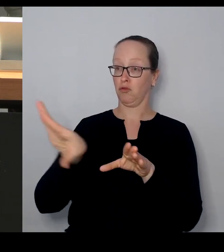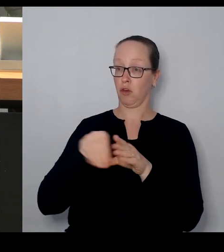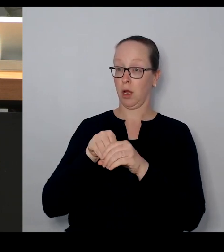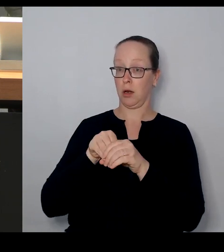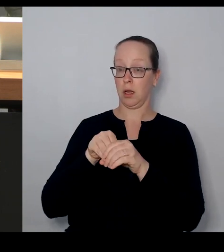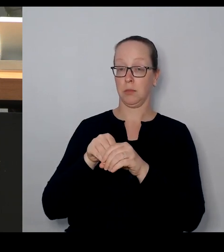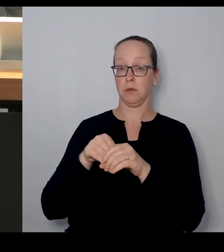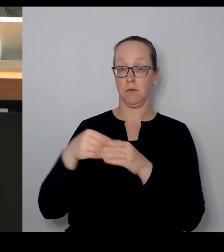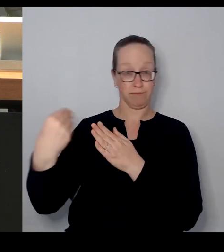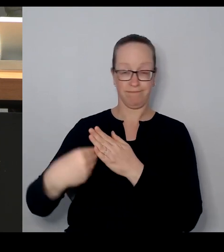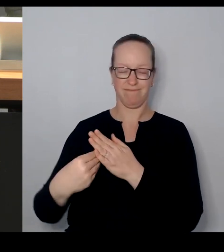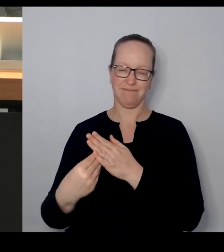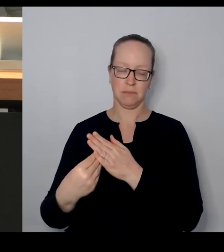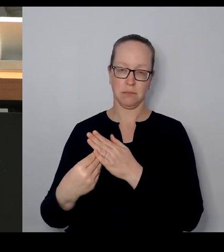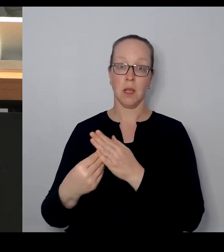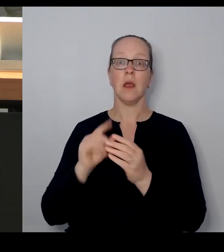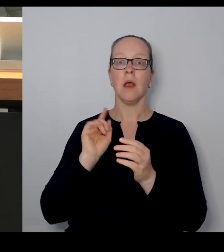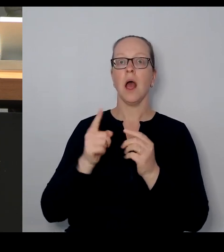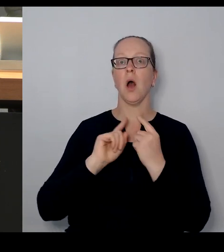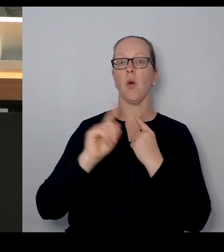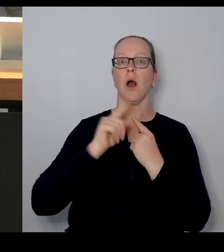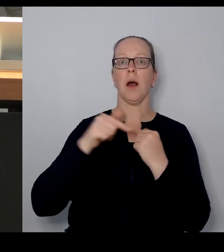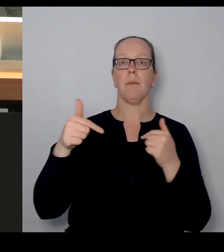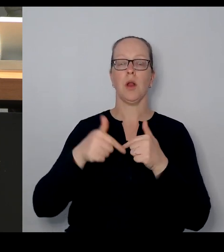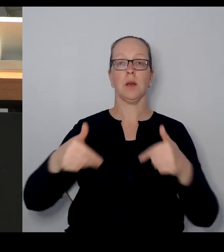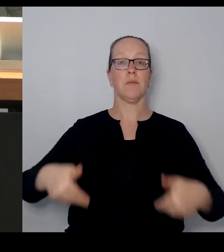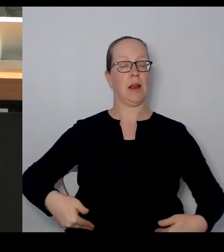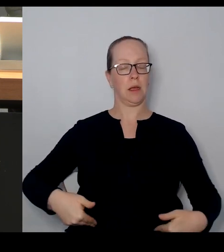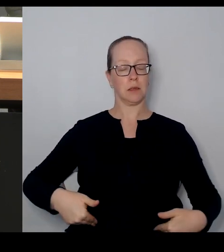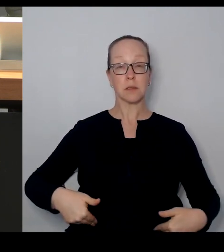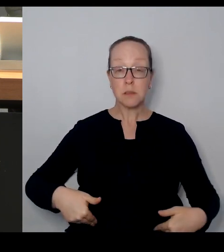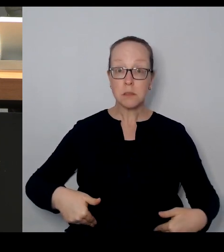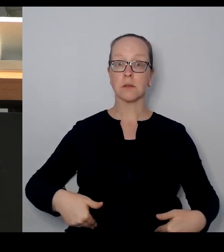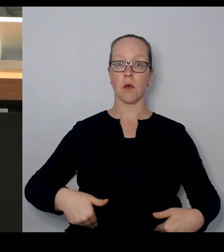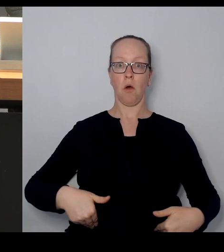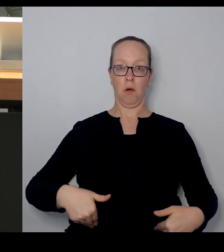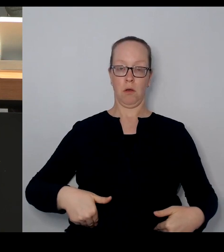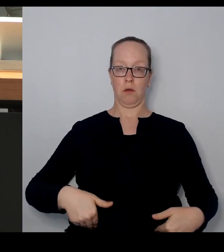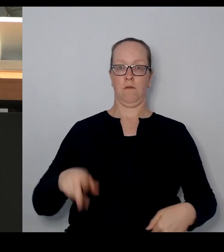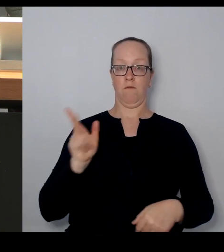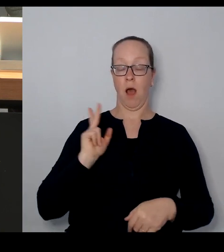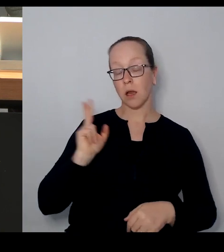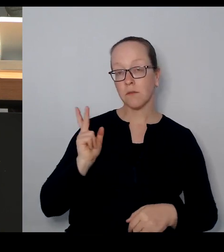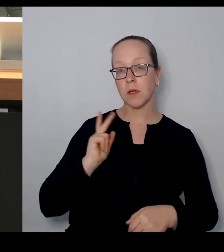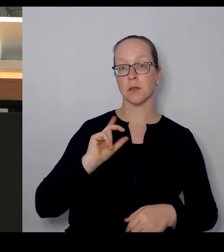dass die überlasteten Sozialämter die Bescheide erstellen, ohne die kein einziger Cent fließt. Und